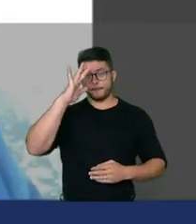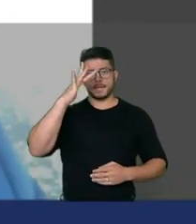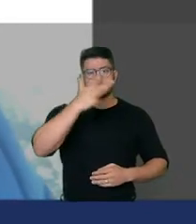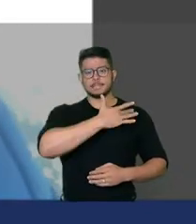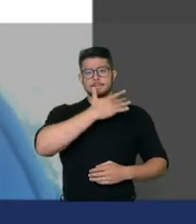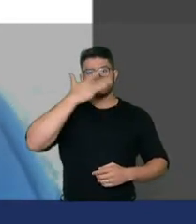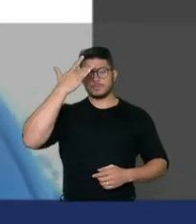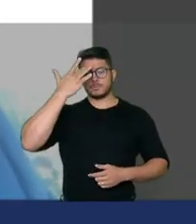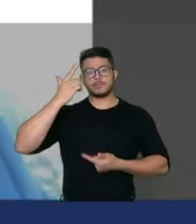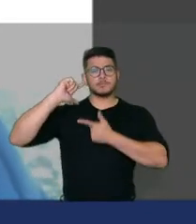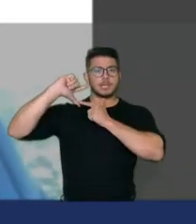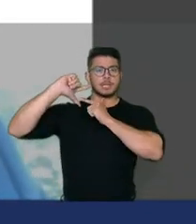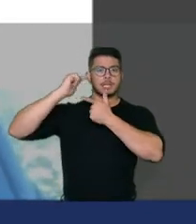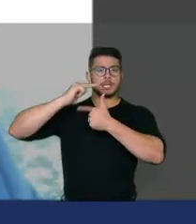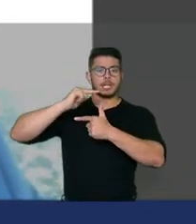FEDERAL É ME DIRIGIR AOS CONSERVADORES, AOS CRISTÃOS,